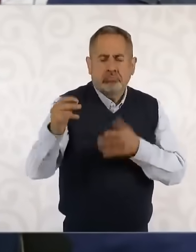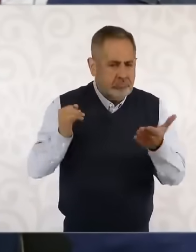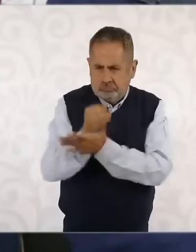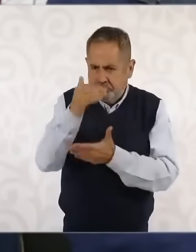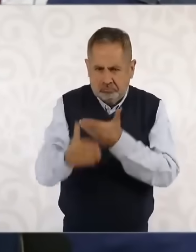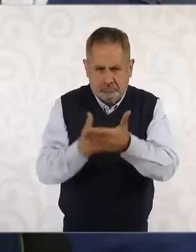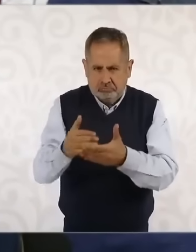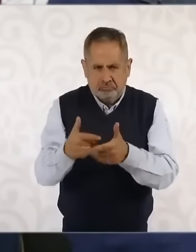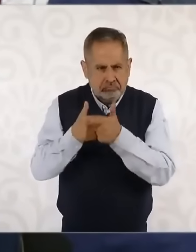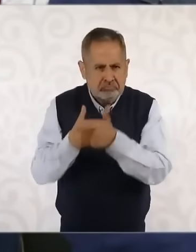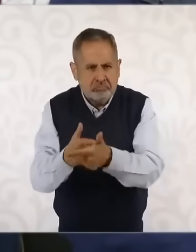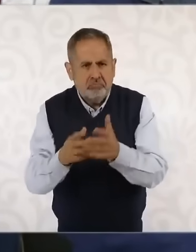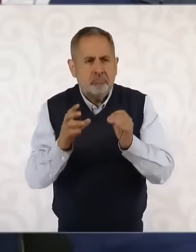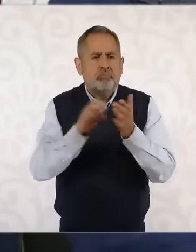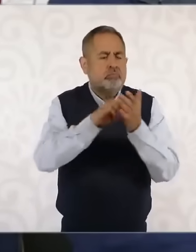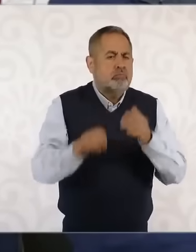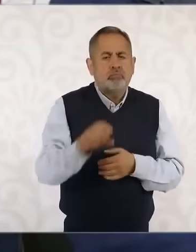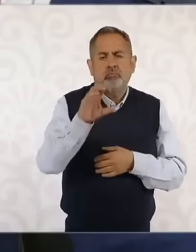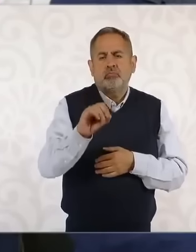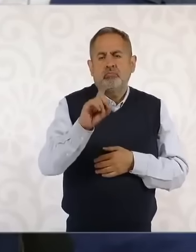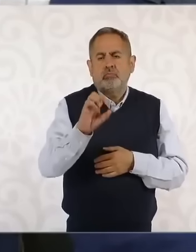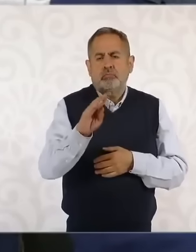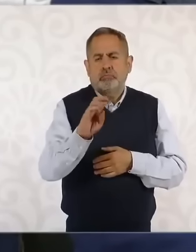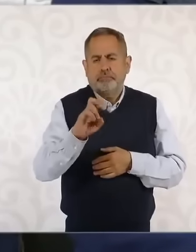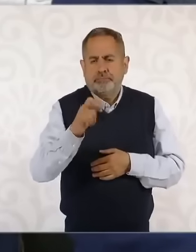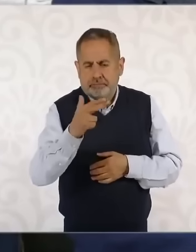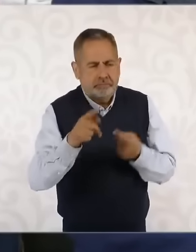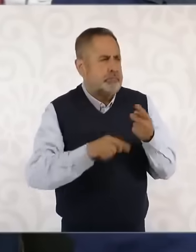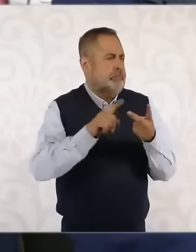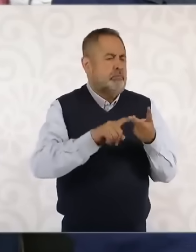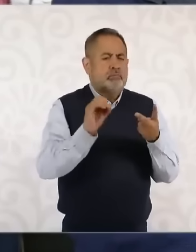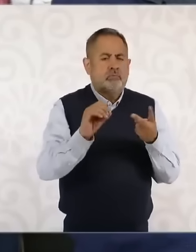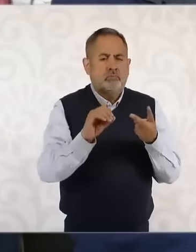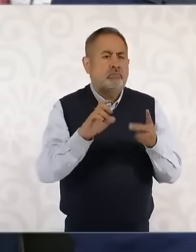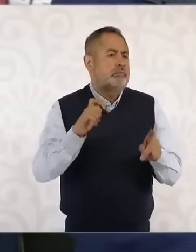hablo, por ejemplo, del caso de Odebrech o las investigaciones en contra del expresidente Enrique